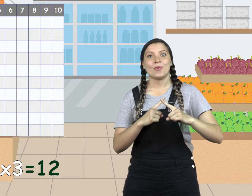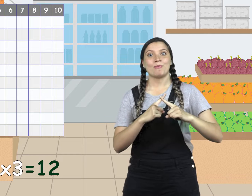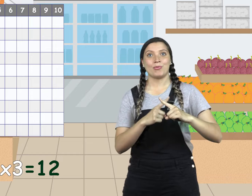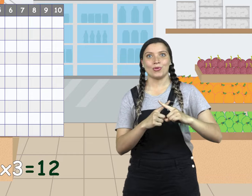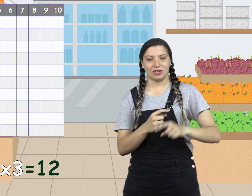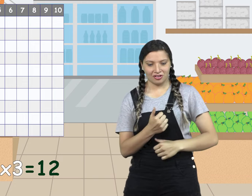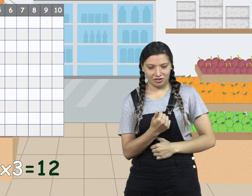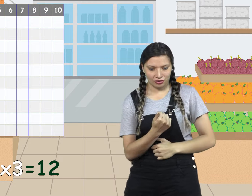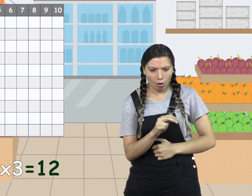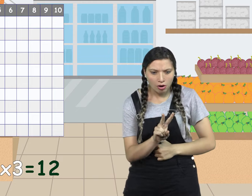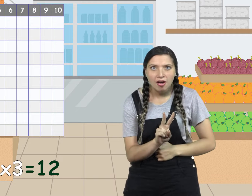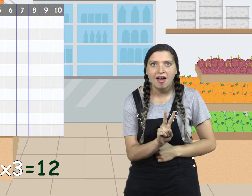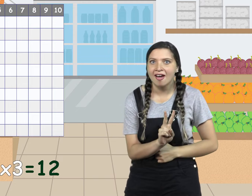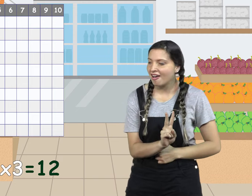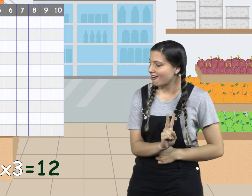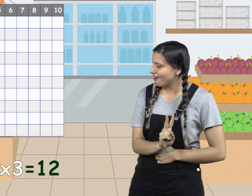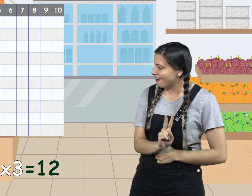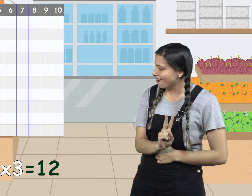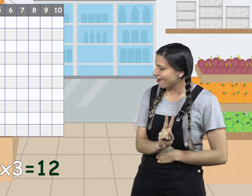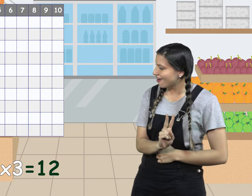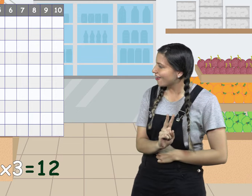cuatro por tres igual a doce.